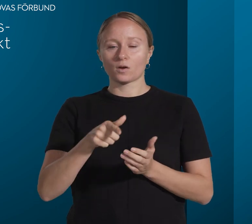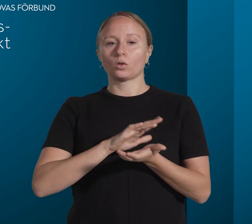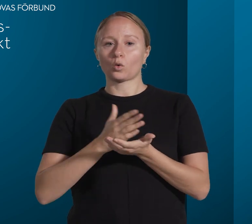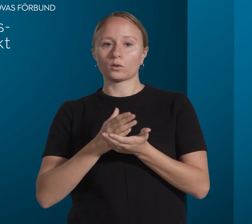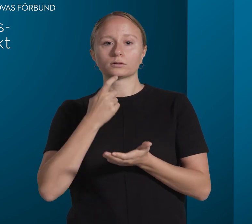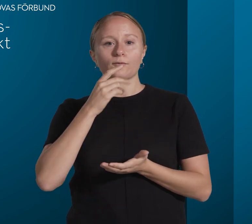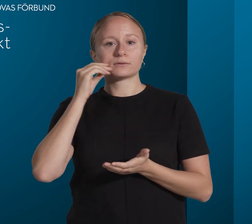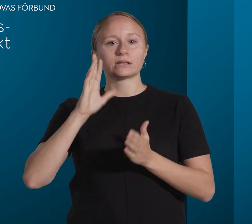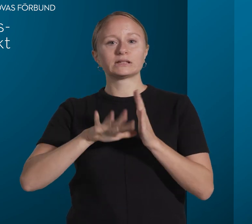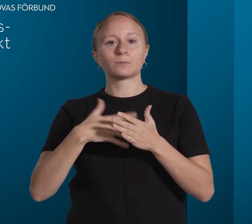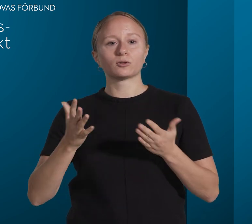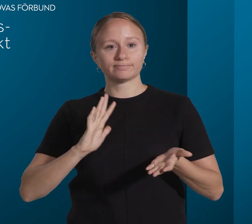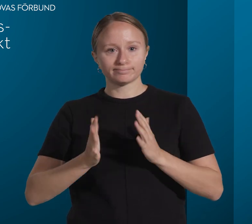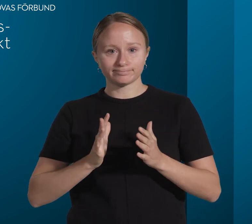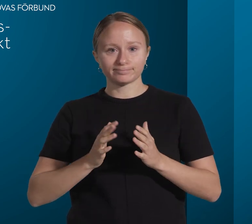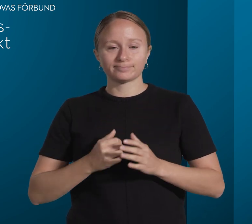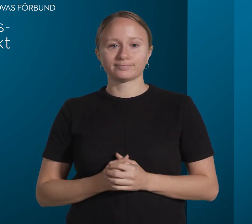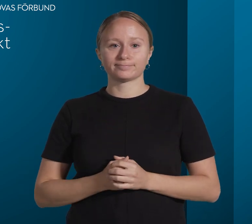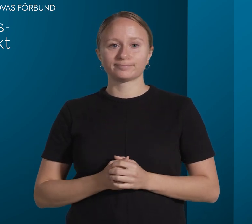och det tolkas till finlandssvenskt teckenspråk.